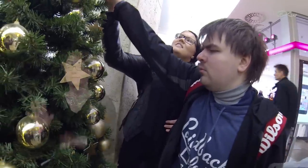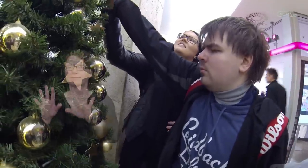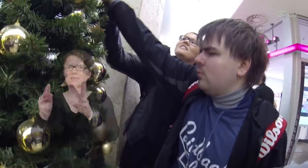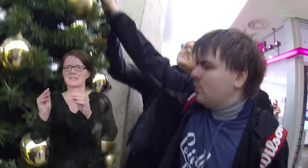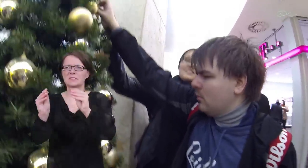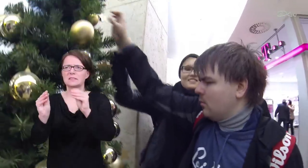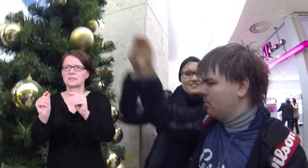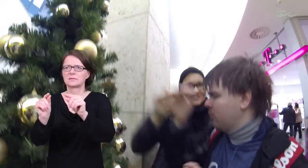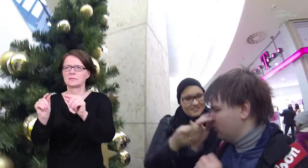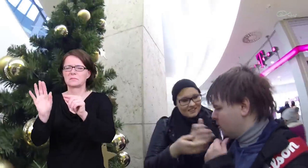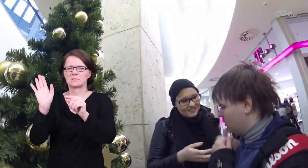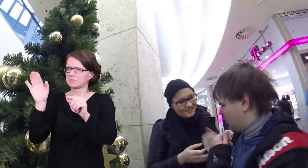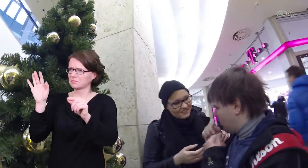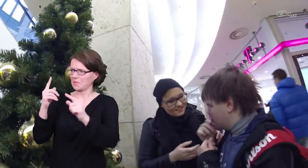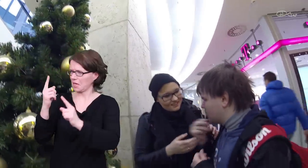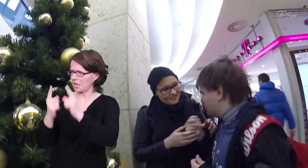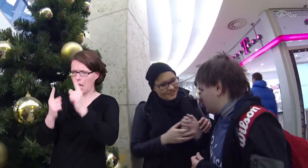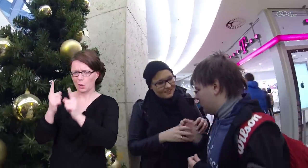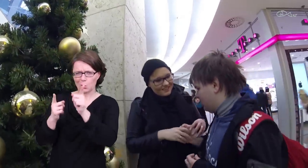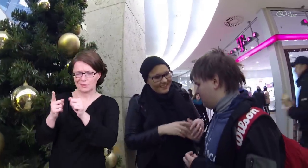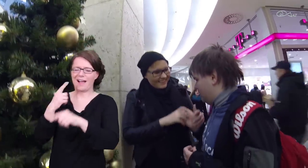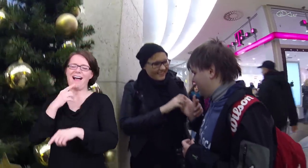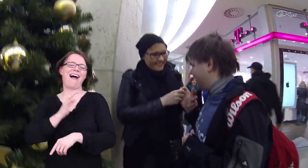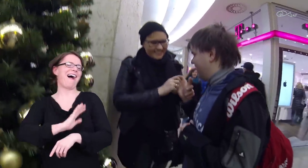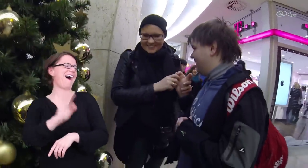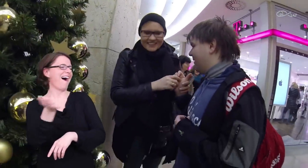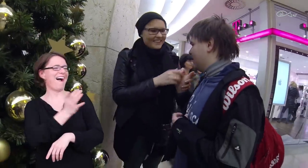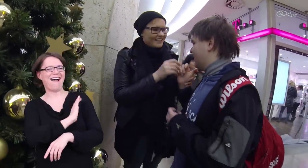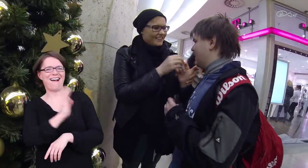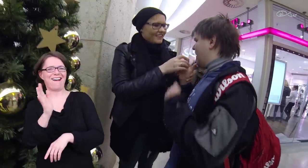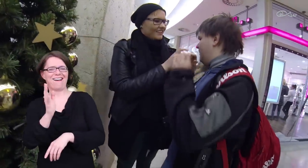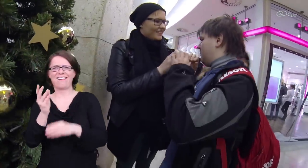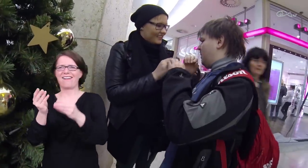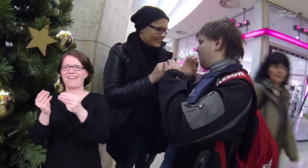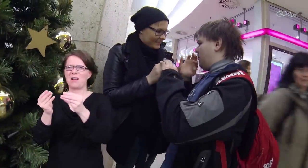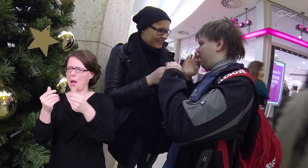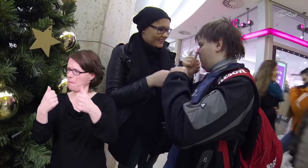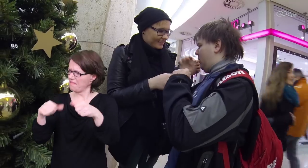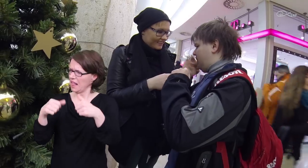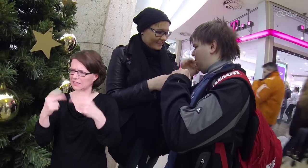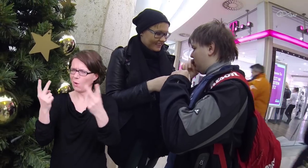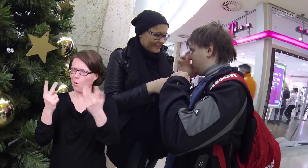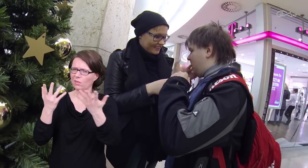Ist das ein Kaktus? - LAURA: Nein, nein! - EDI: Eine Pflanze?